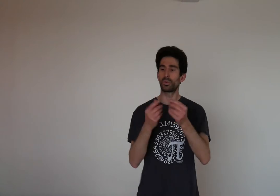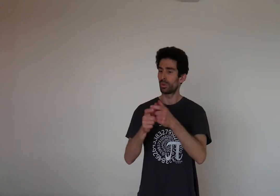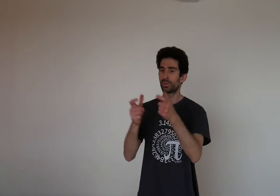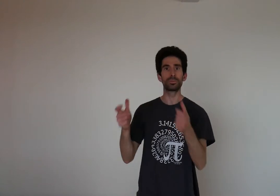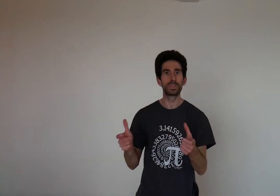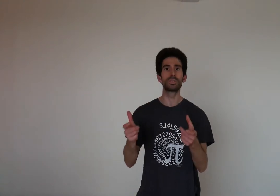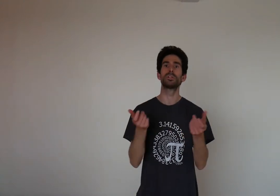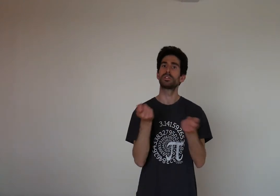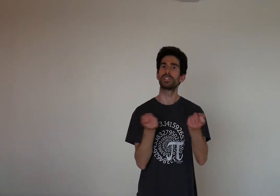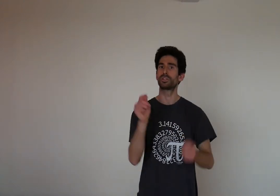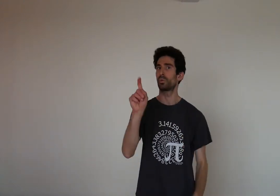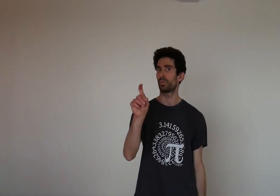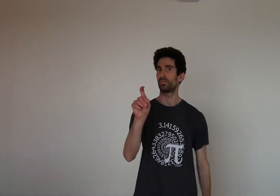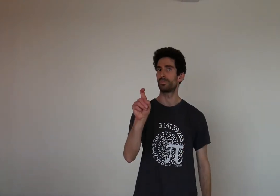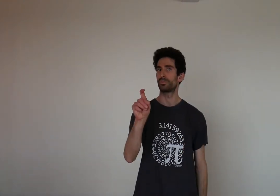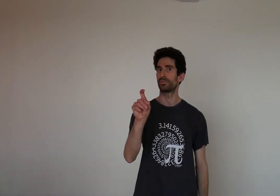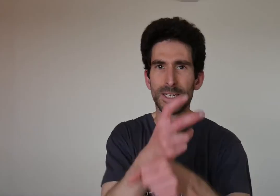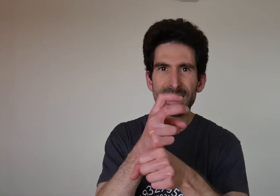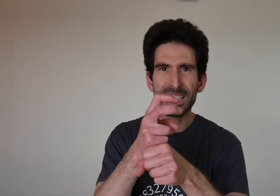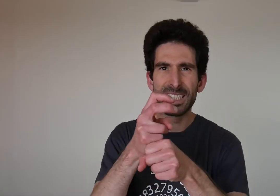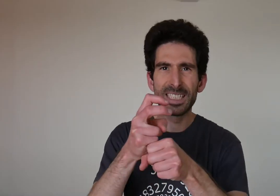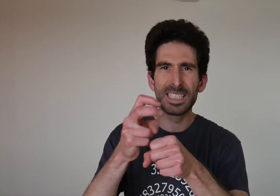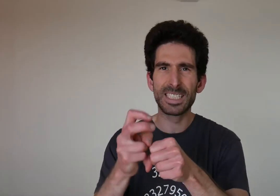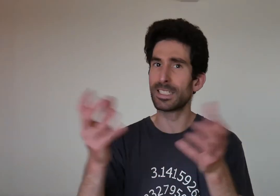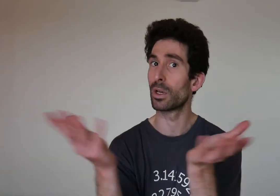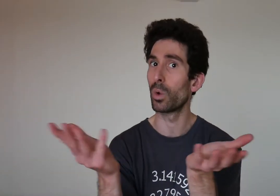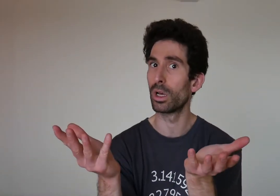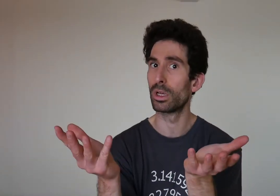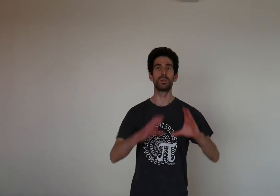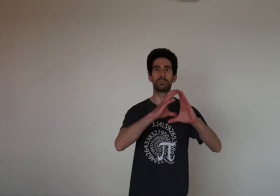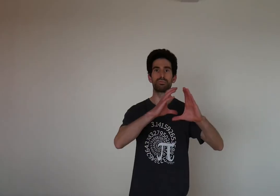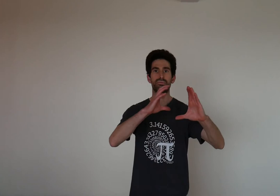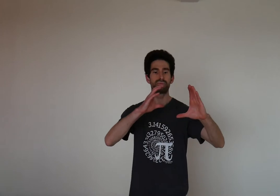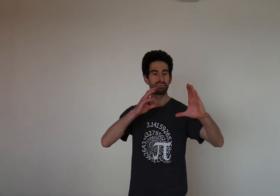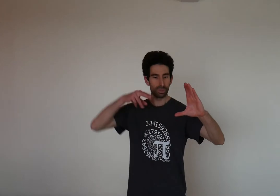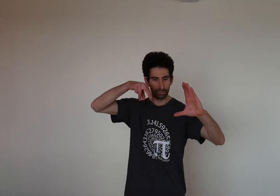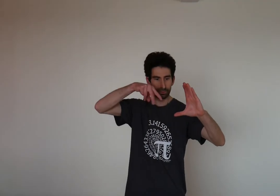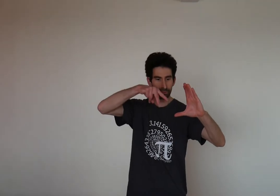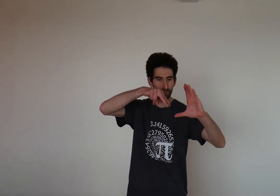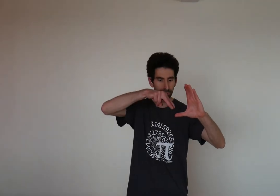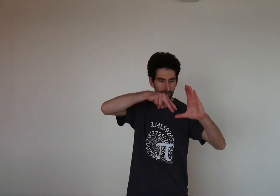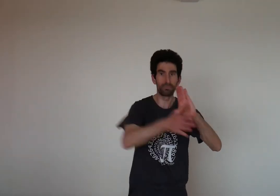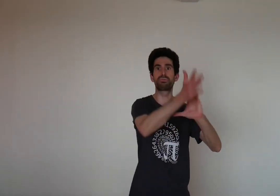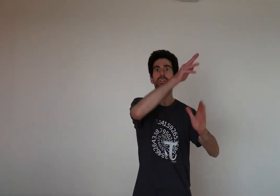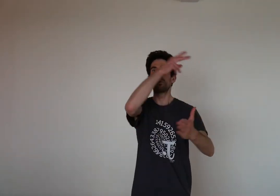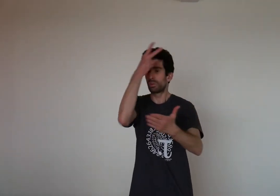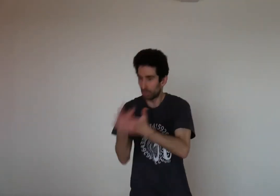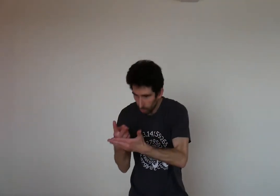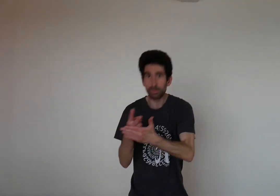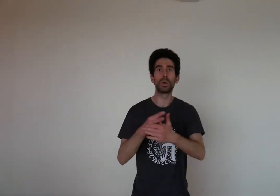ou les sociétés de gestion d'eau. Quels sont les risques ? Glisser et tomber dans les canalisations.